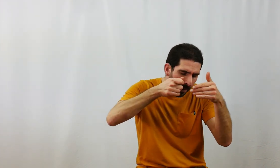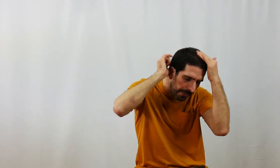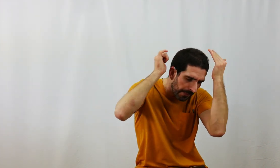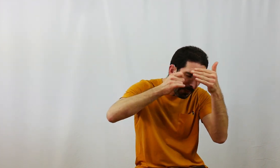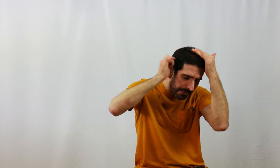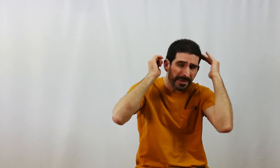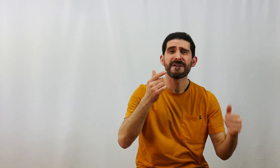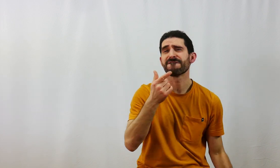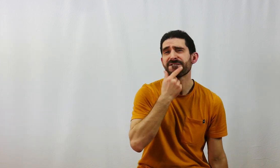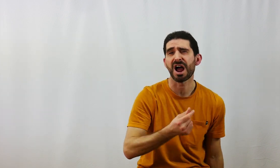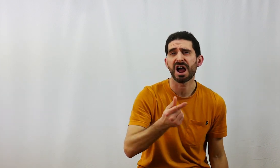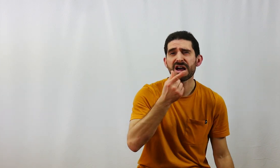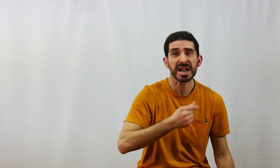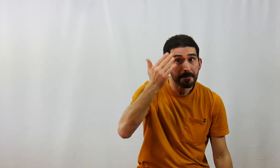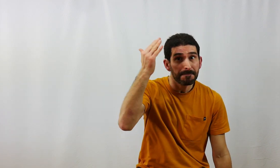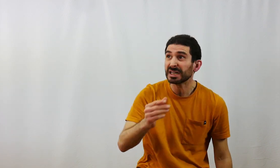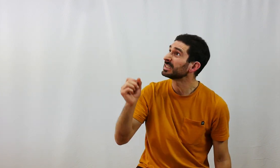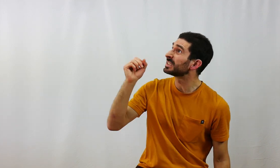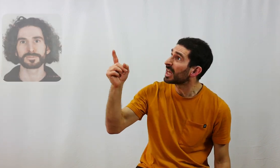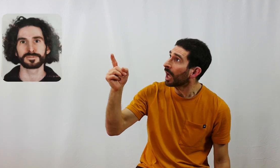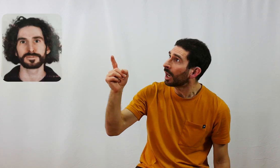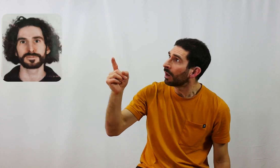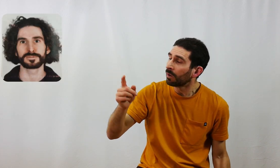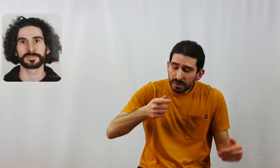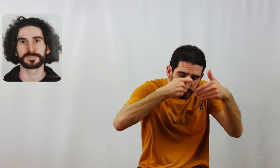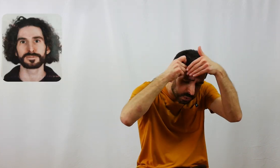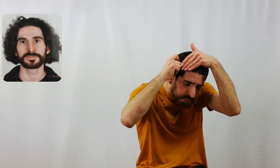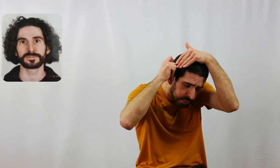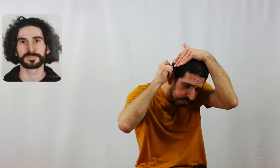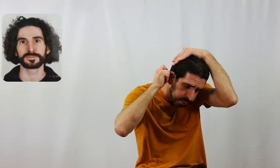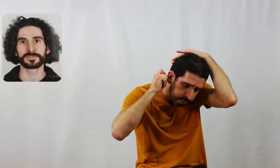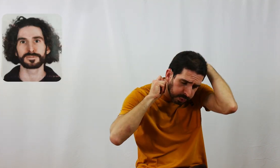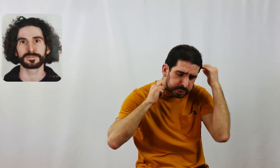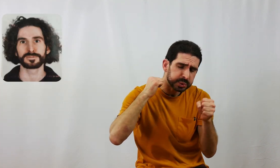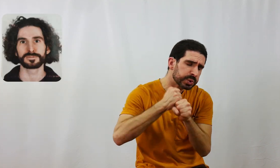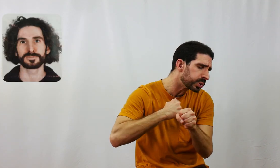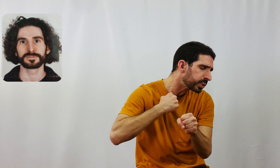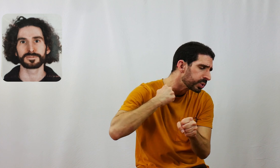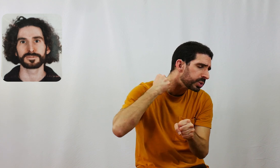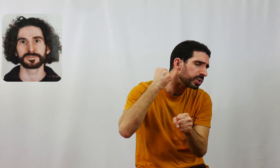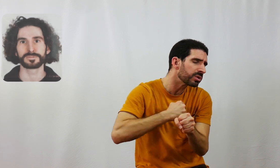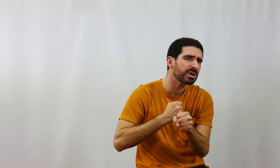pour me peigner facilement. Si j'avais eu cette tête, se peigner aurait été du gros boulot.